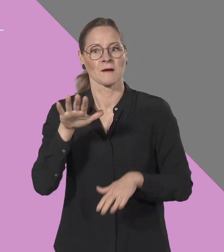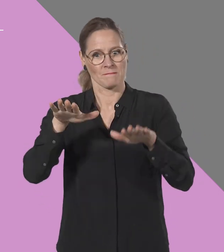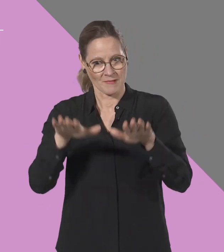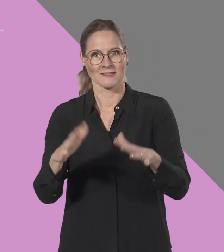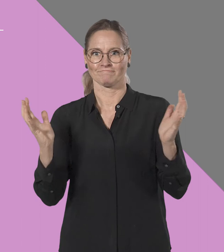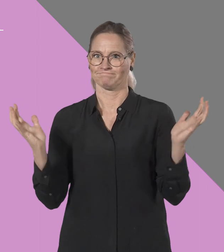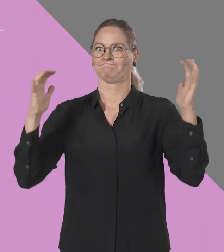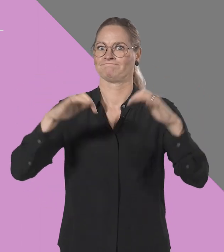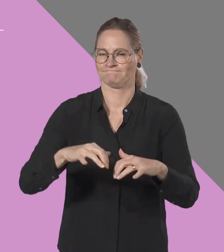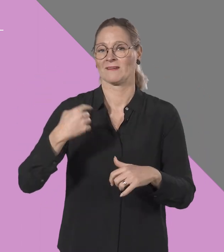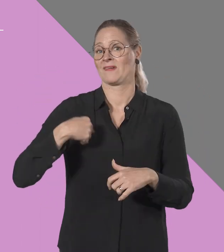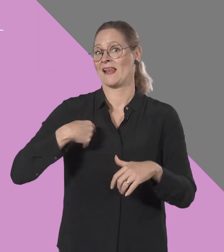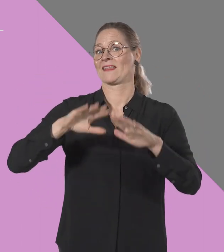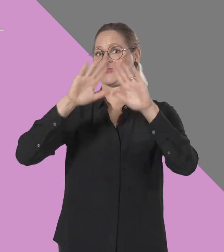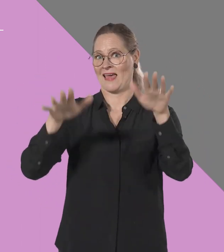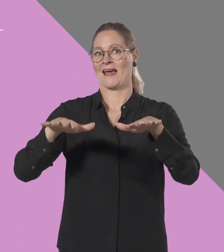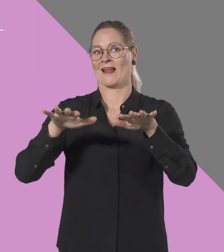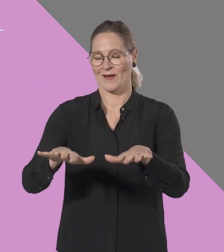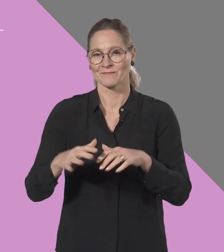pidetään tänä vuonna lähitoteutuksena Valkealla talolla.